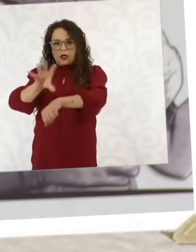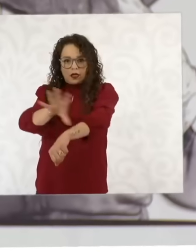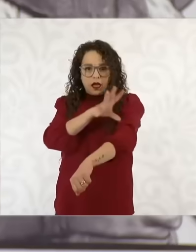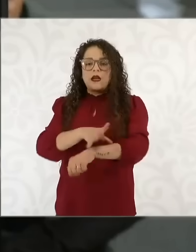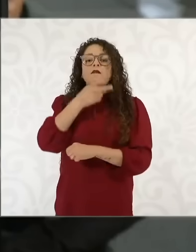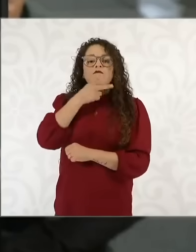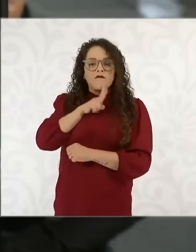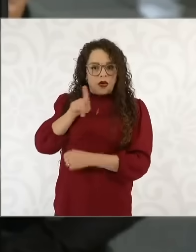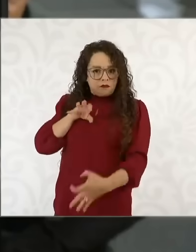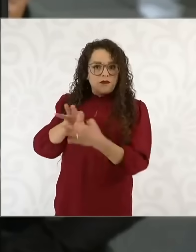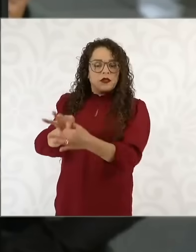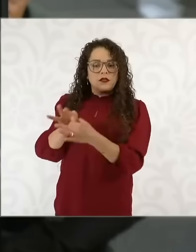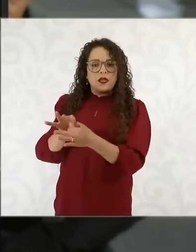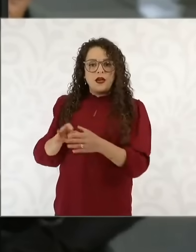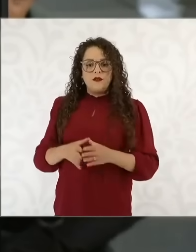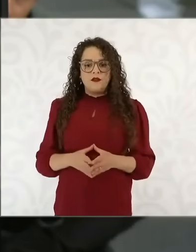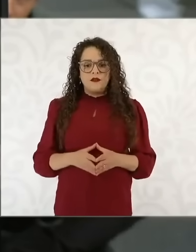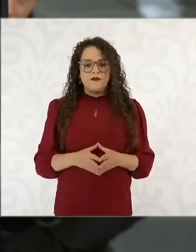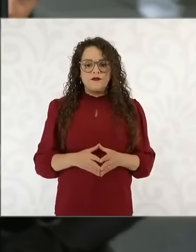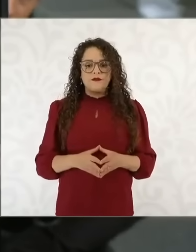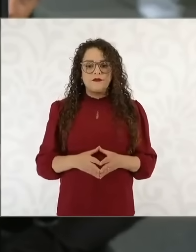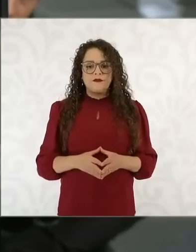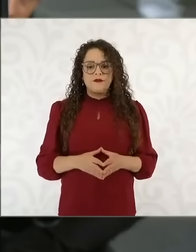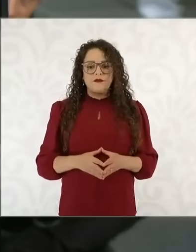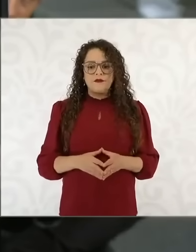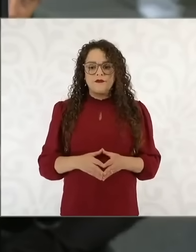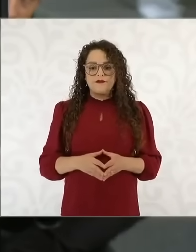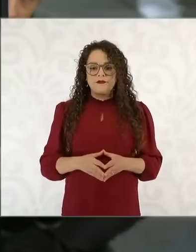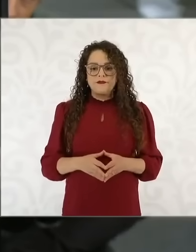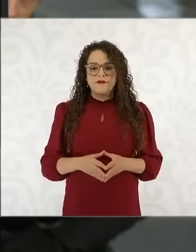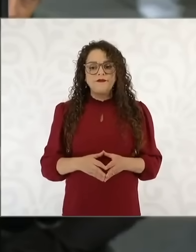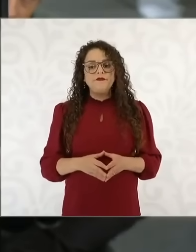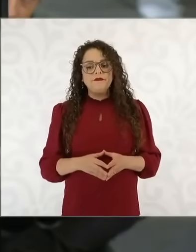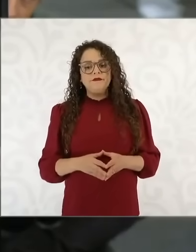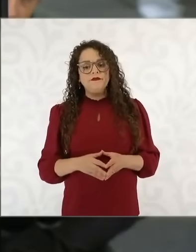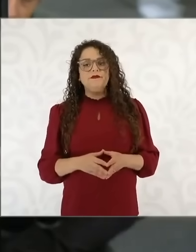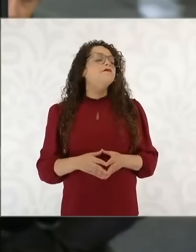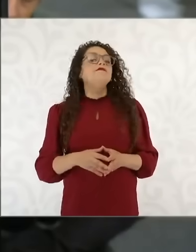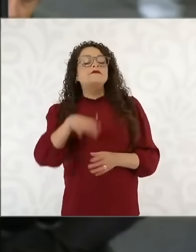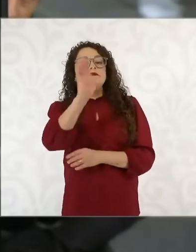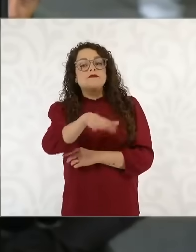presidenta, eh nos platicaba el otro día en una de las exposiciones sobre los trenes que